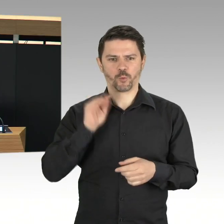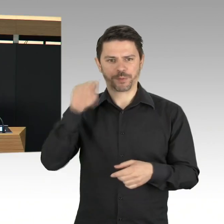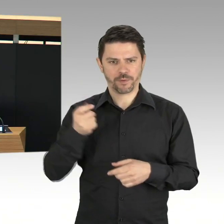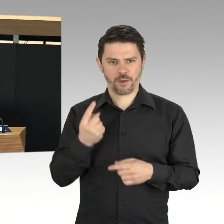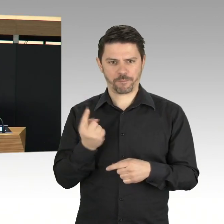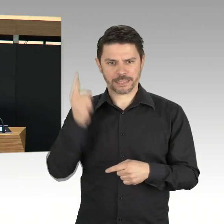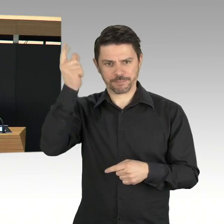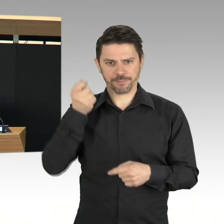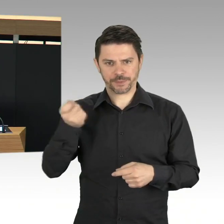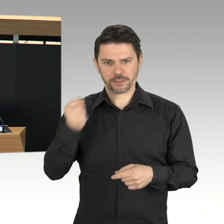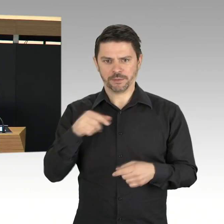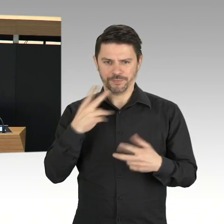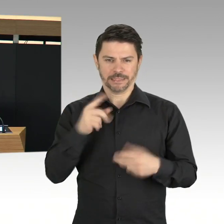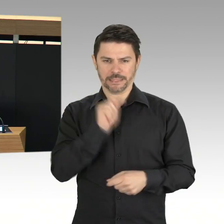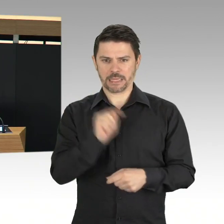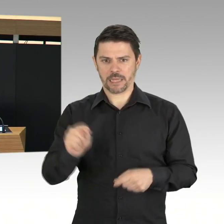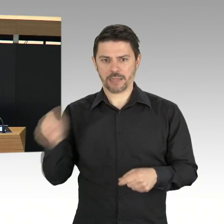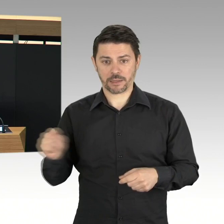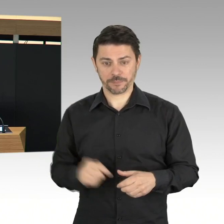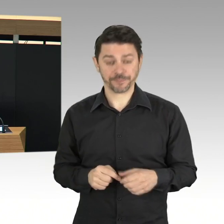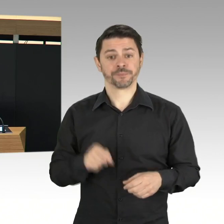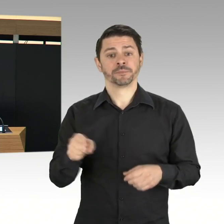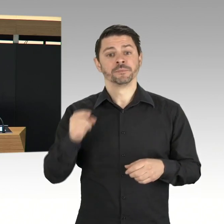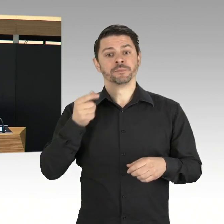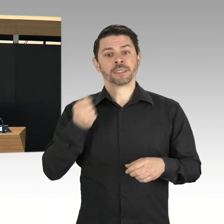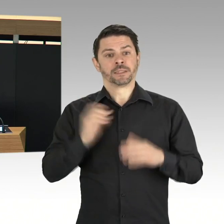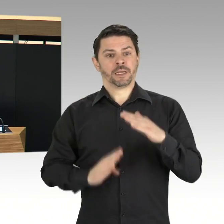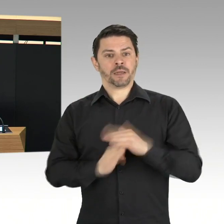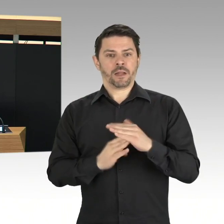über die Höhe vom 18. Juni 2019 hinaus angehoben werden.